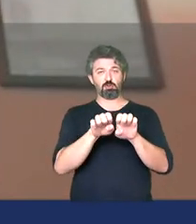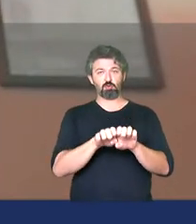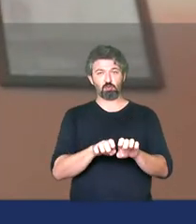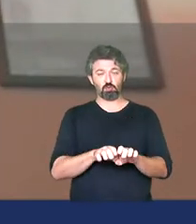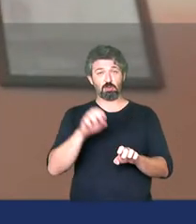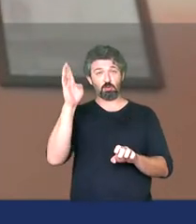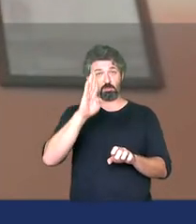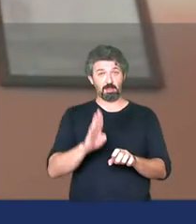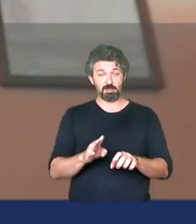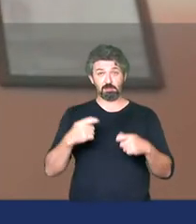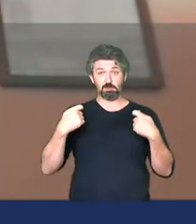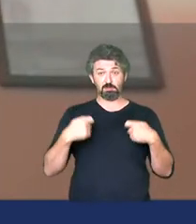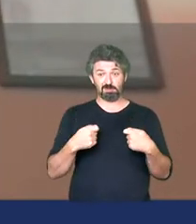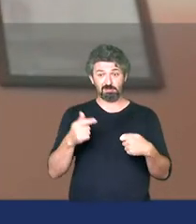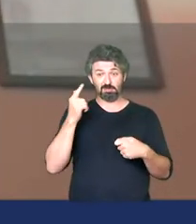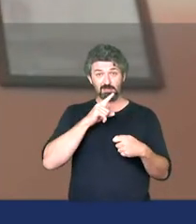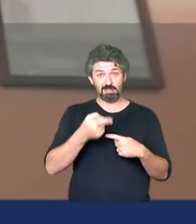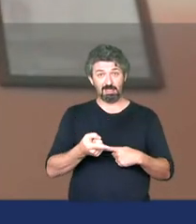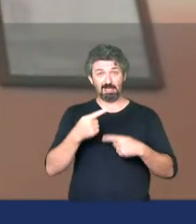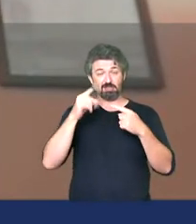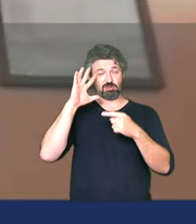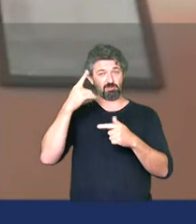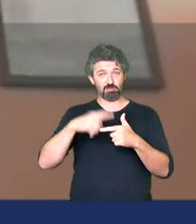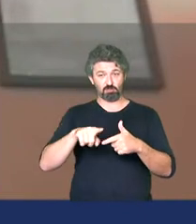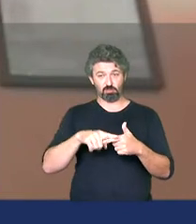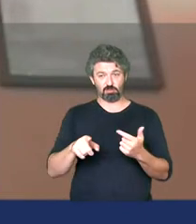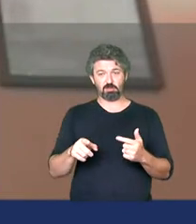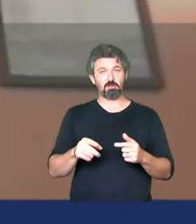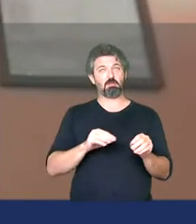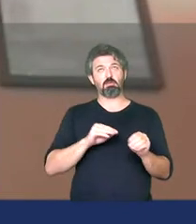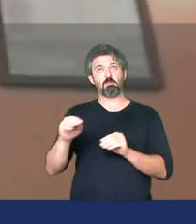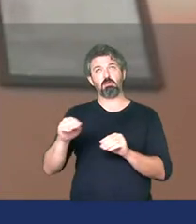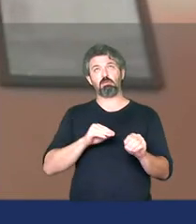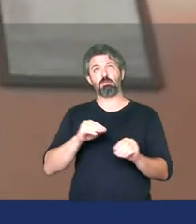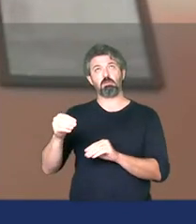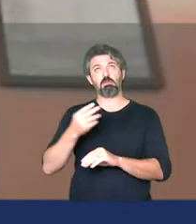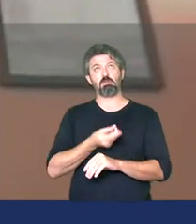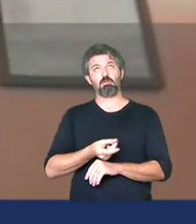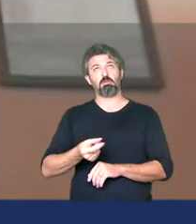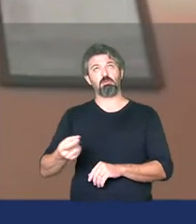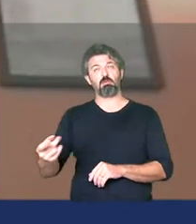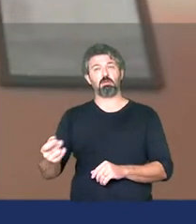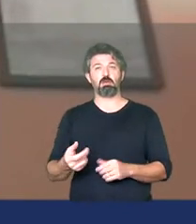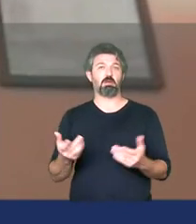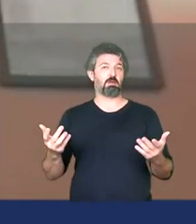QUE AS REFORMAS ESTRUTURANTES QUE O PAÍS PRECISA PARA SAIR DESSA CRISE SÃO ADIADAS INDEFINIDAMENTE E... E OS